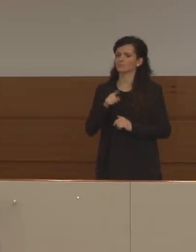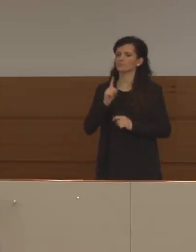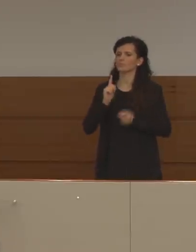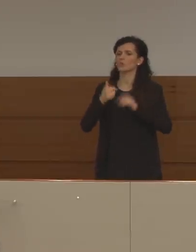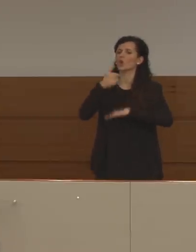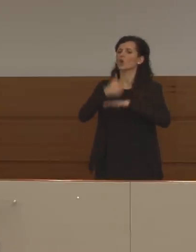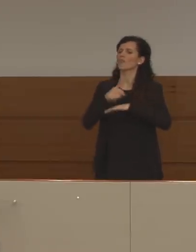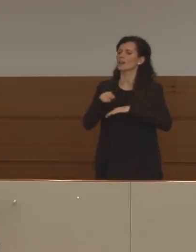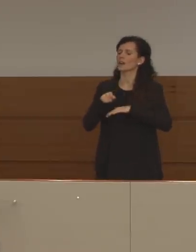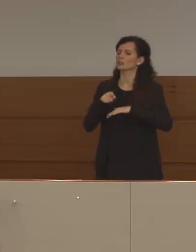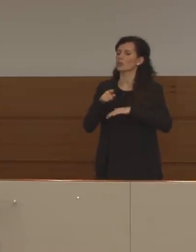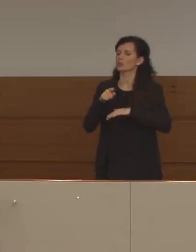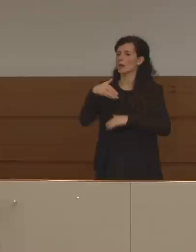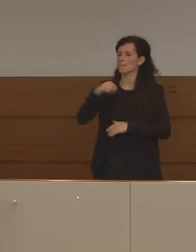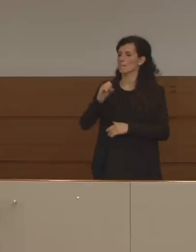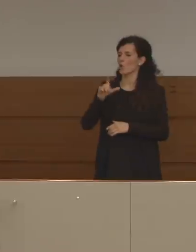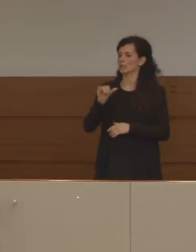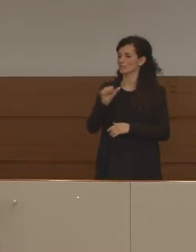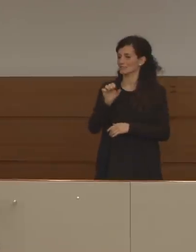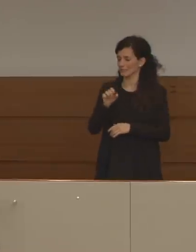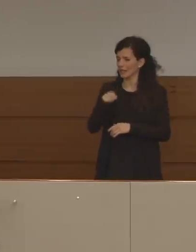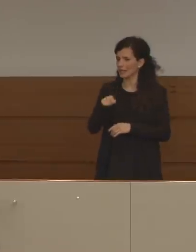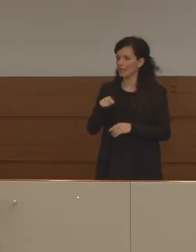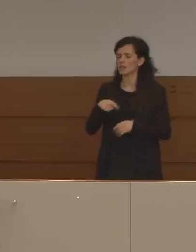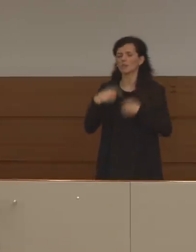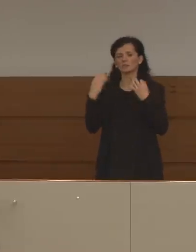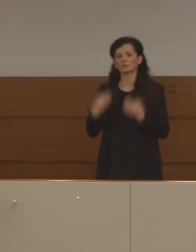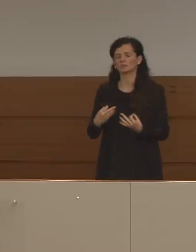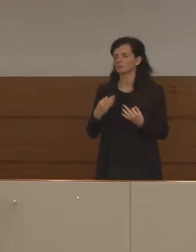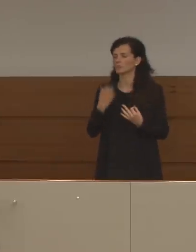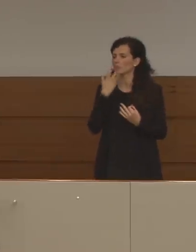ha detto che lui attuerà questo provvedimento a livello regionale cioè